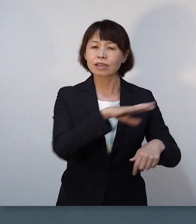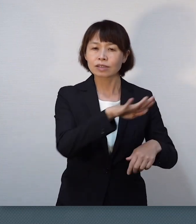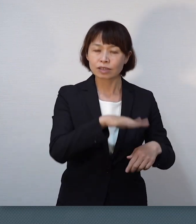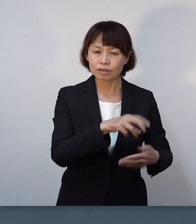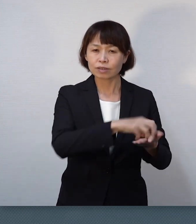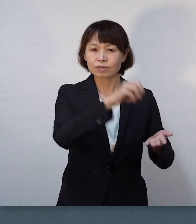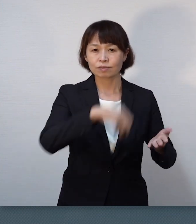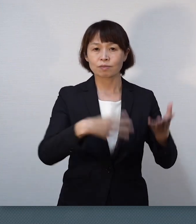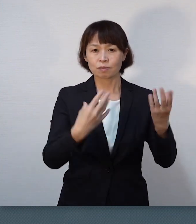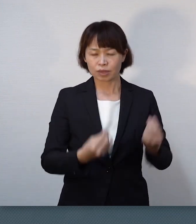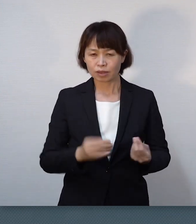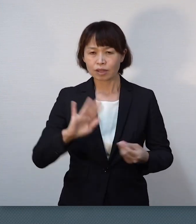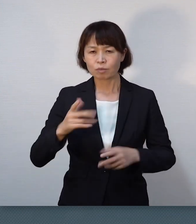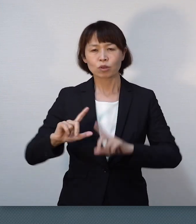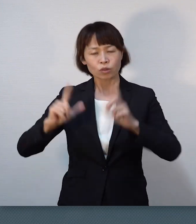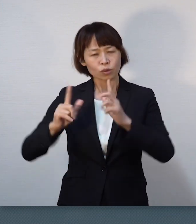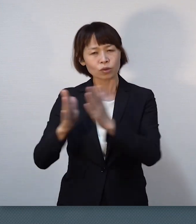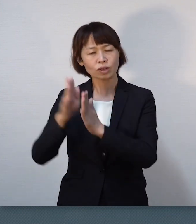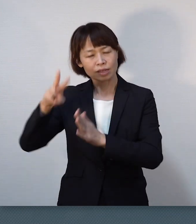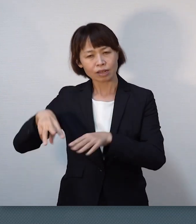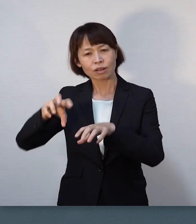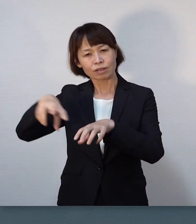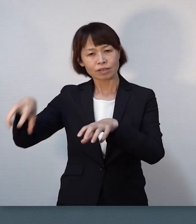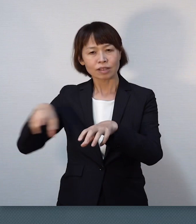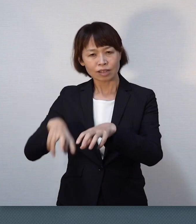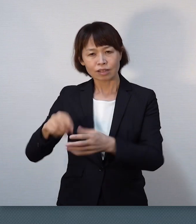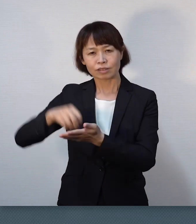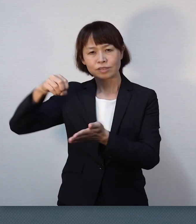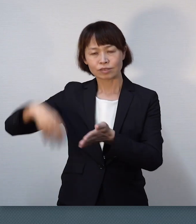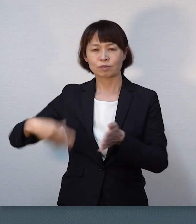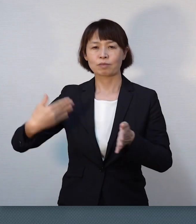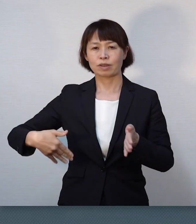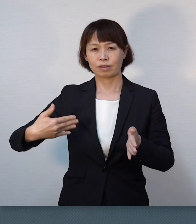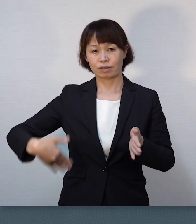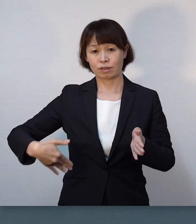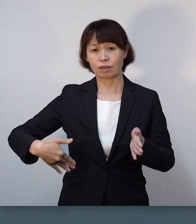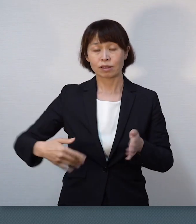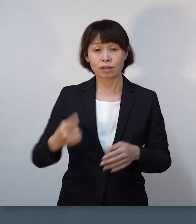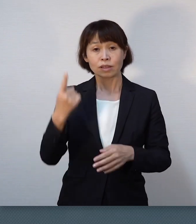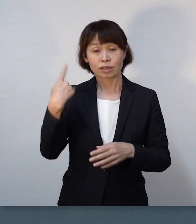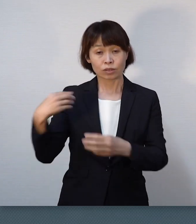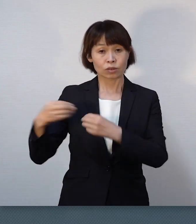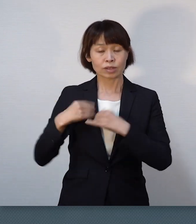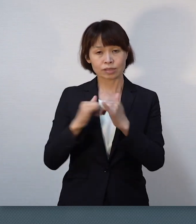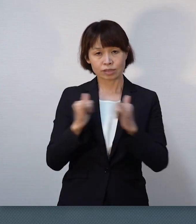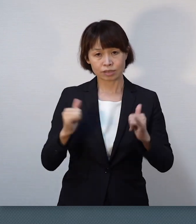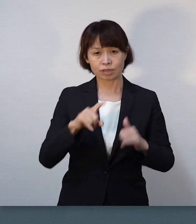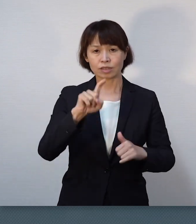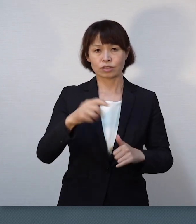首都圏、この神奈川県は解除されませんでした 昨日の感染者数が18人で